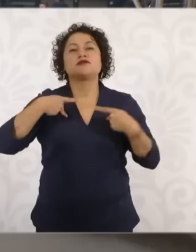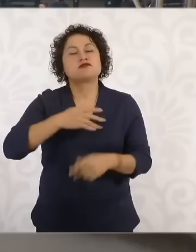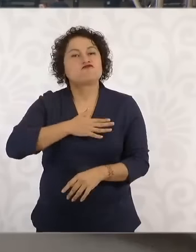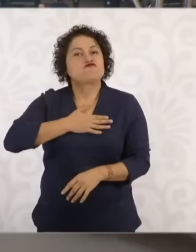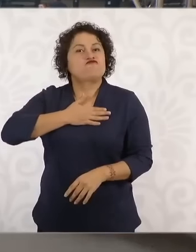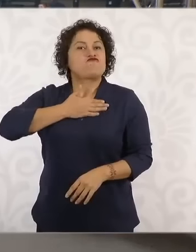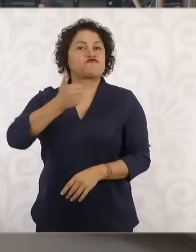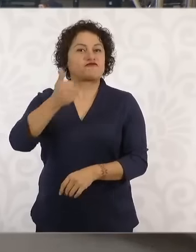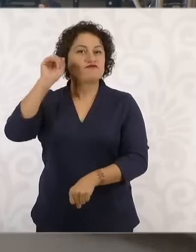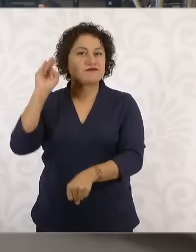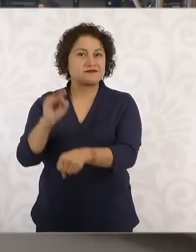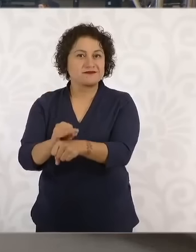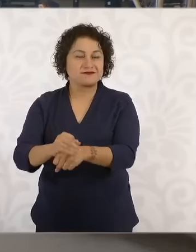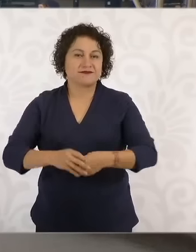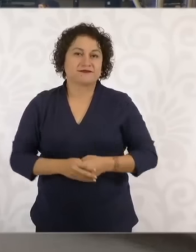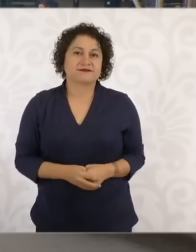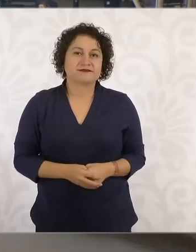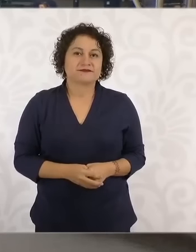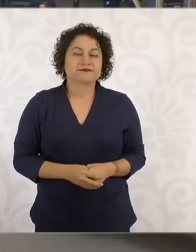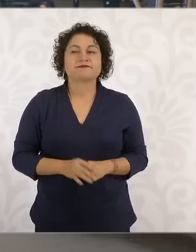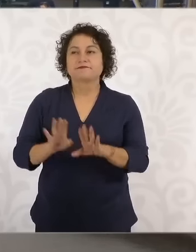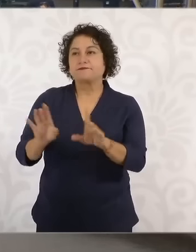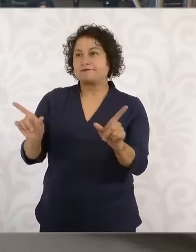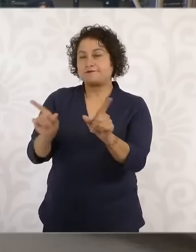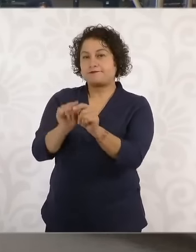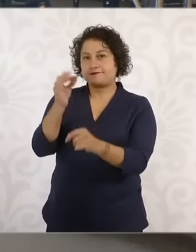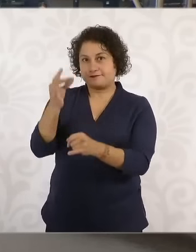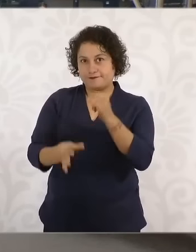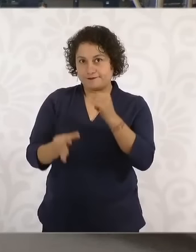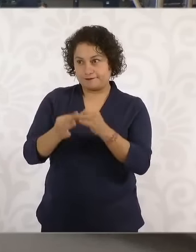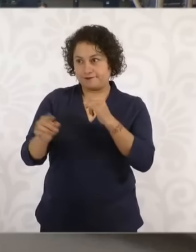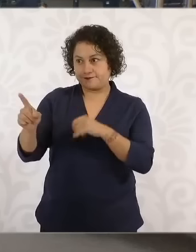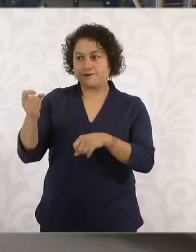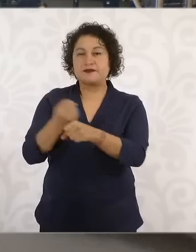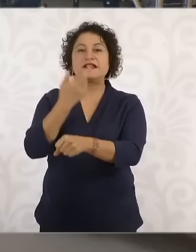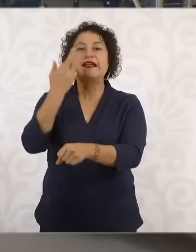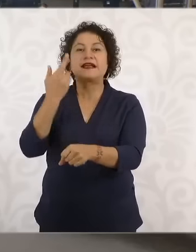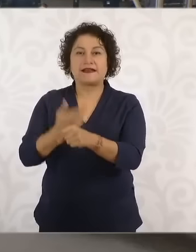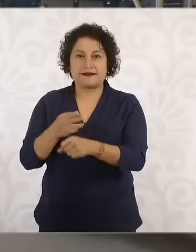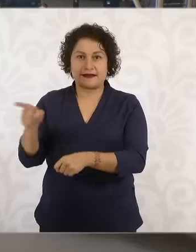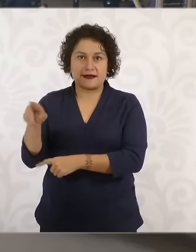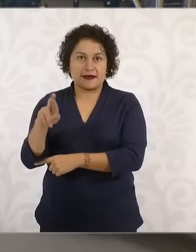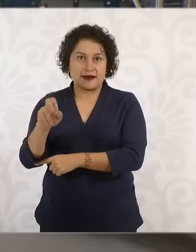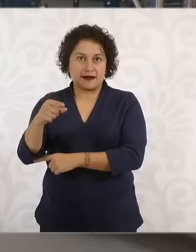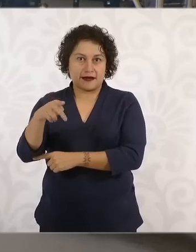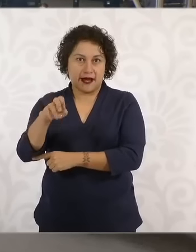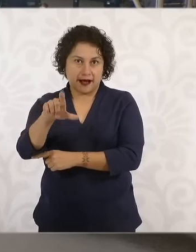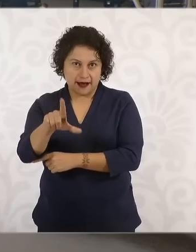si la secretaria anticorrupción, Raquel Buenoso, este pudiera dar alguna recomendación para la